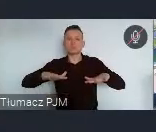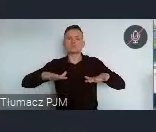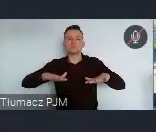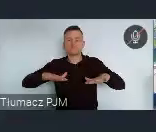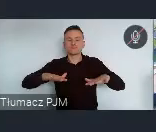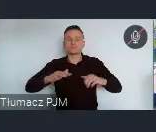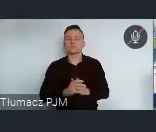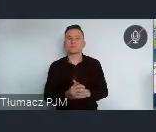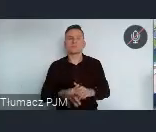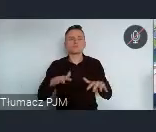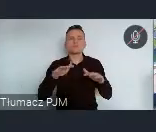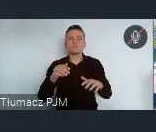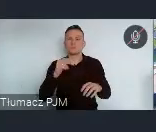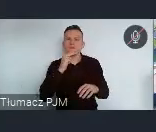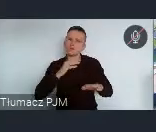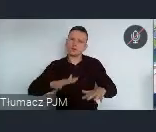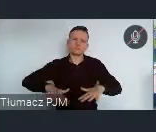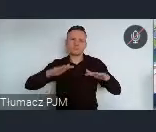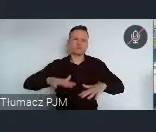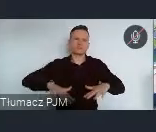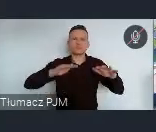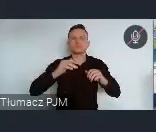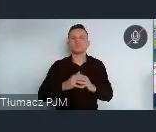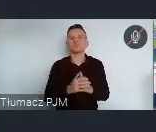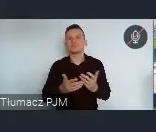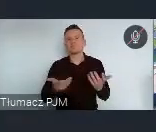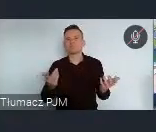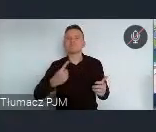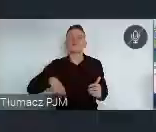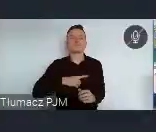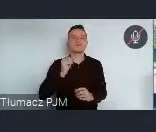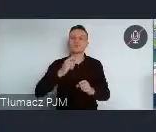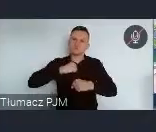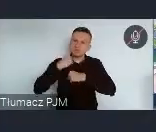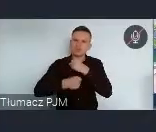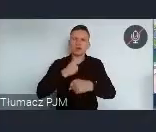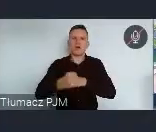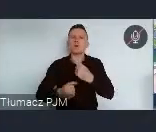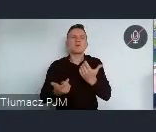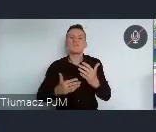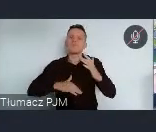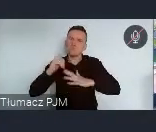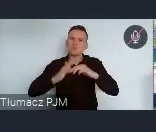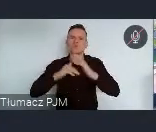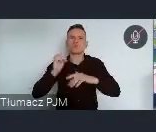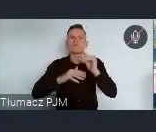Liczne podtopienia sprawiły, że podjęliśmy działania w kierunku budowy polderu zalewowego,